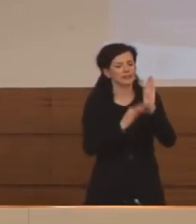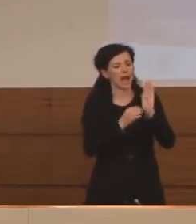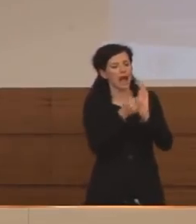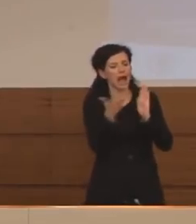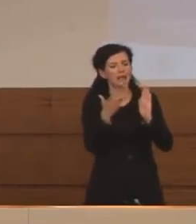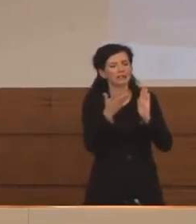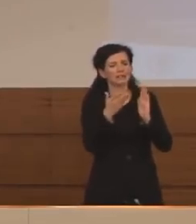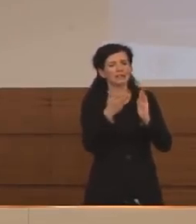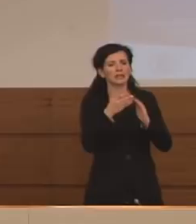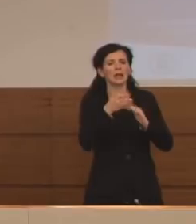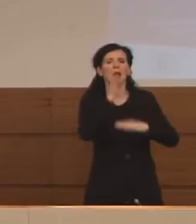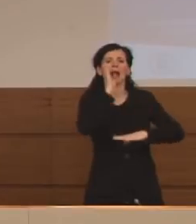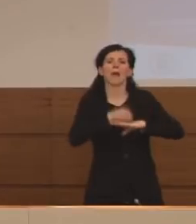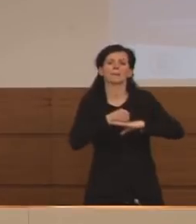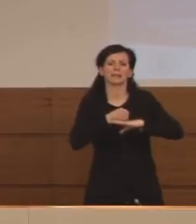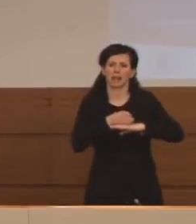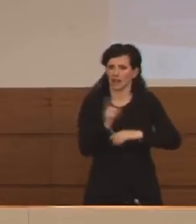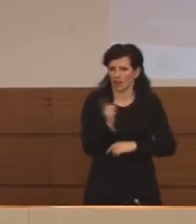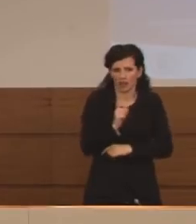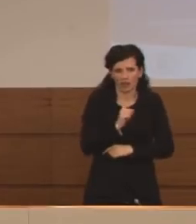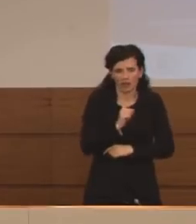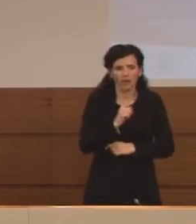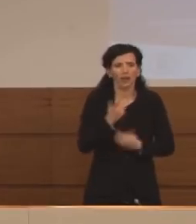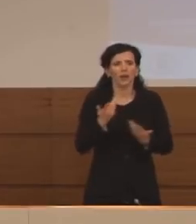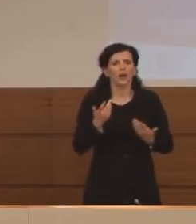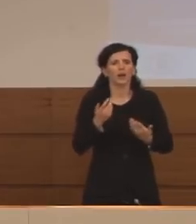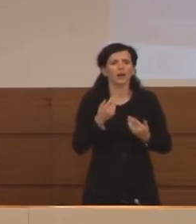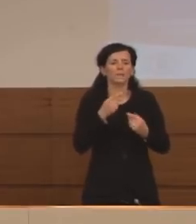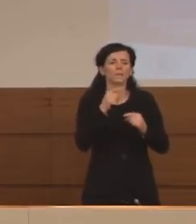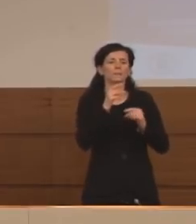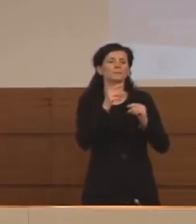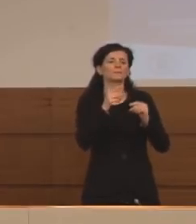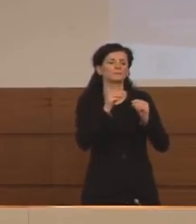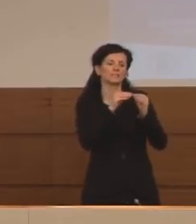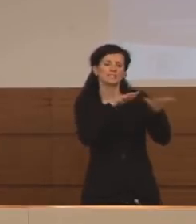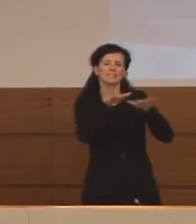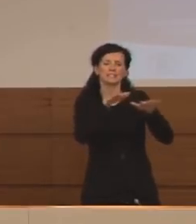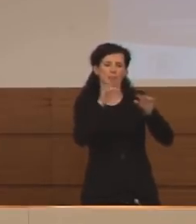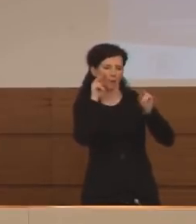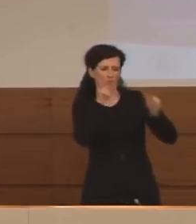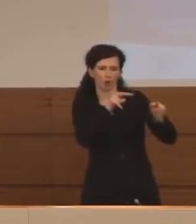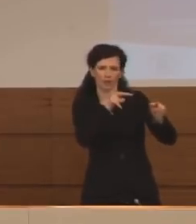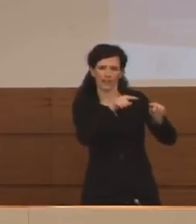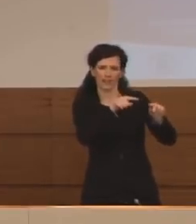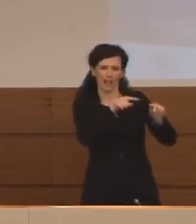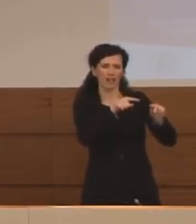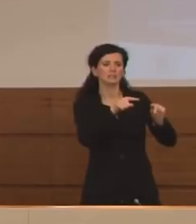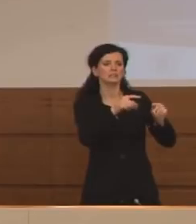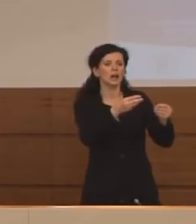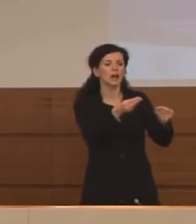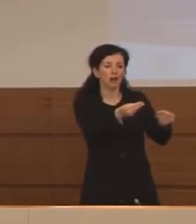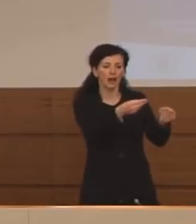Noi lo diciamo: i dati dei sistemi di sorveglianza rappresentano una parte di tutte le infezioni.